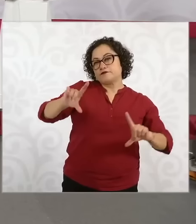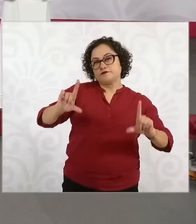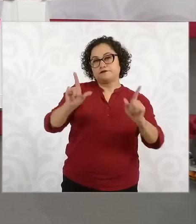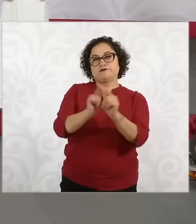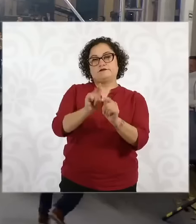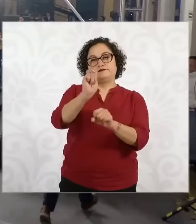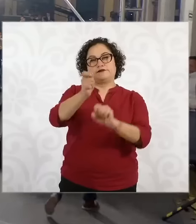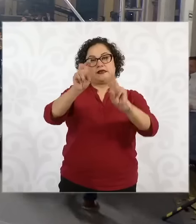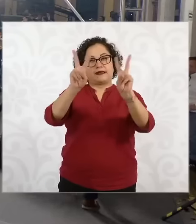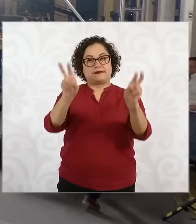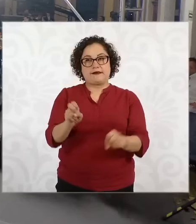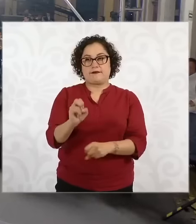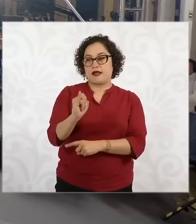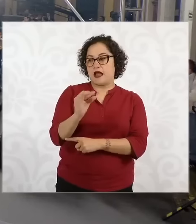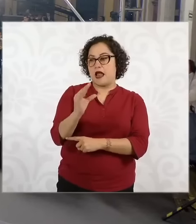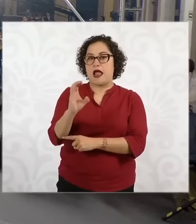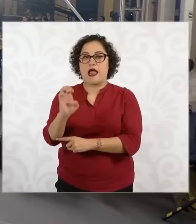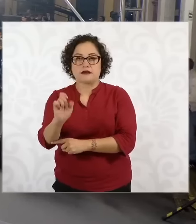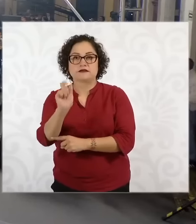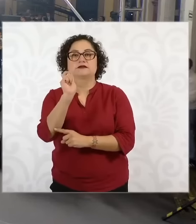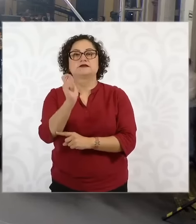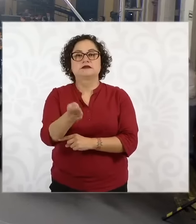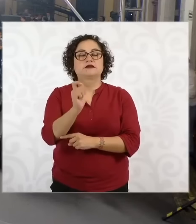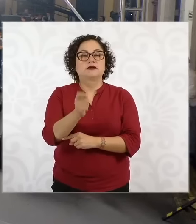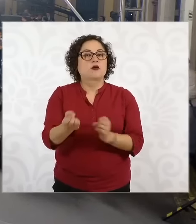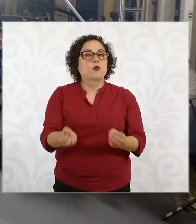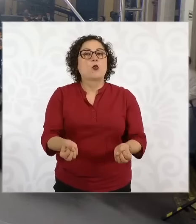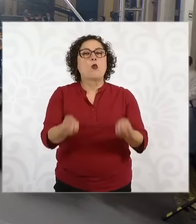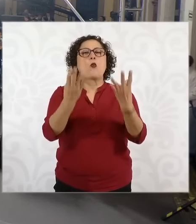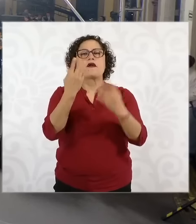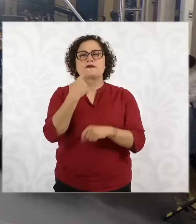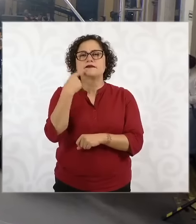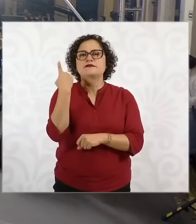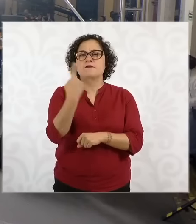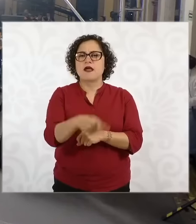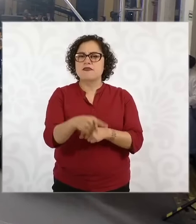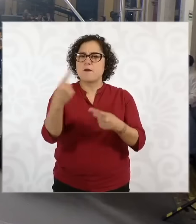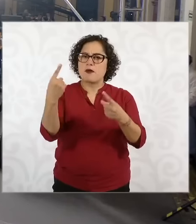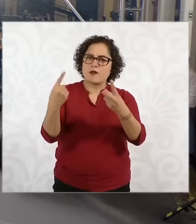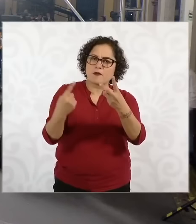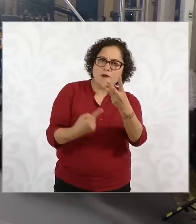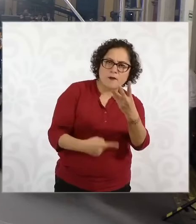demandas? Este, ¿cuántas este se han interpuesto y qué respuesta le han dado. Pedimos si quieren